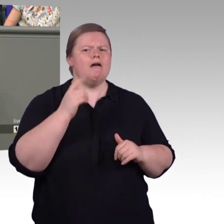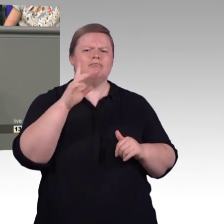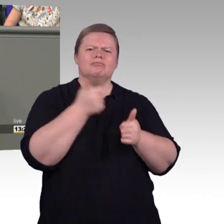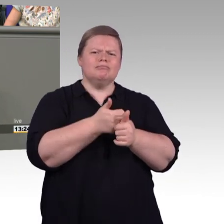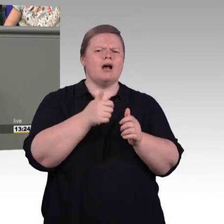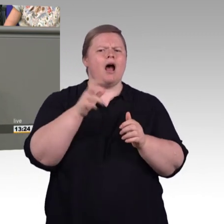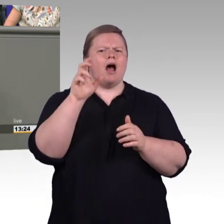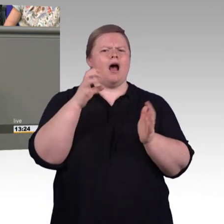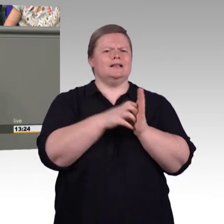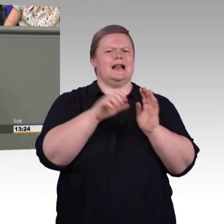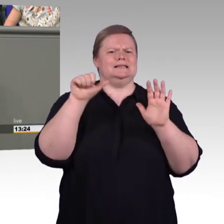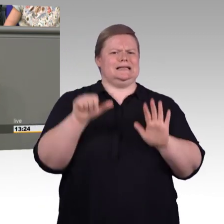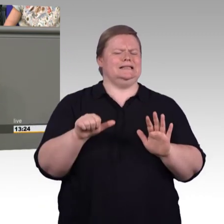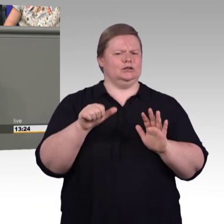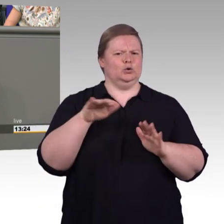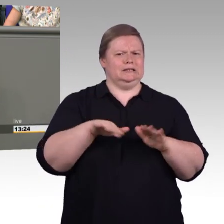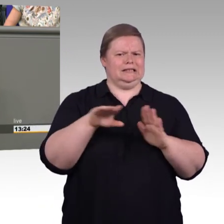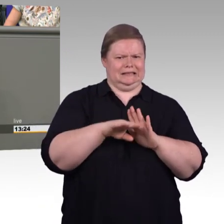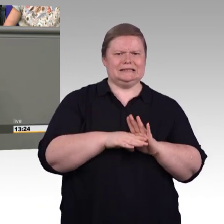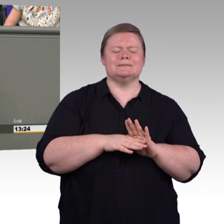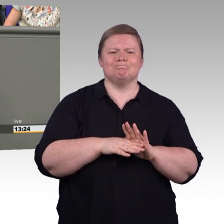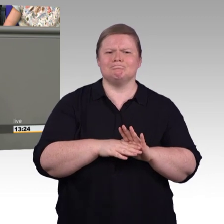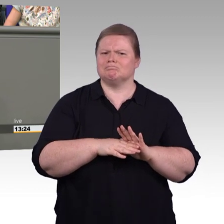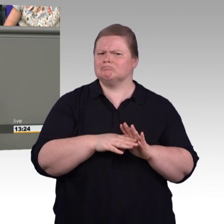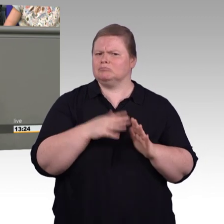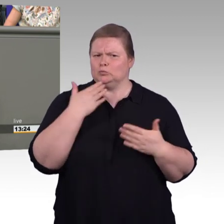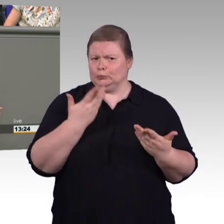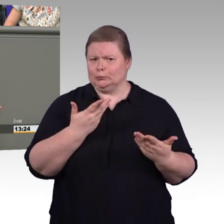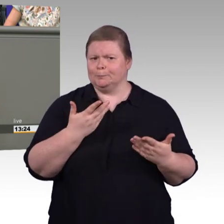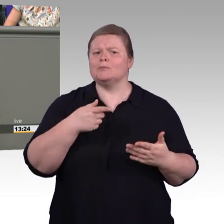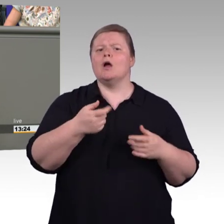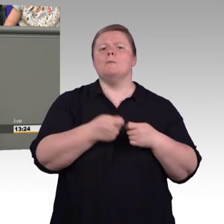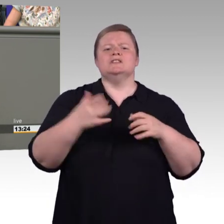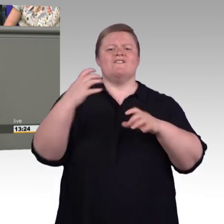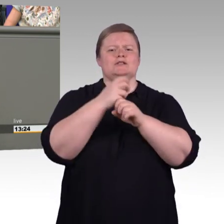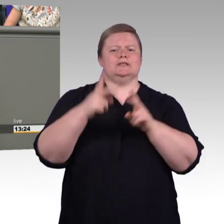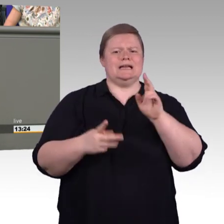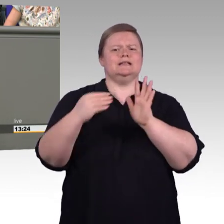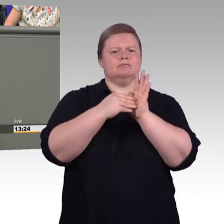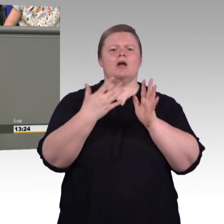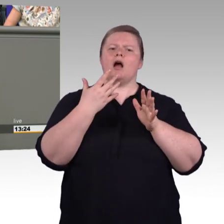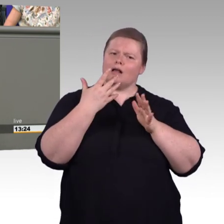Durch diese Rechtsprechung kommt noch lange nicht zum Ausdruck, dass das UN-Übereinkommen